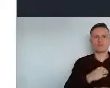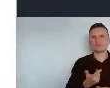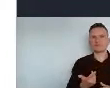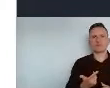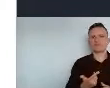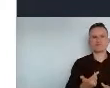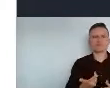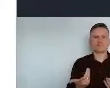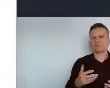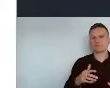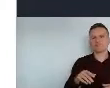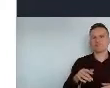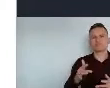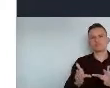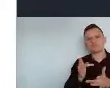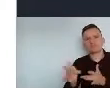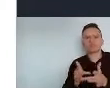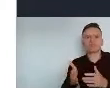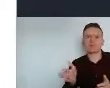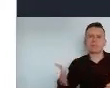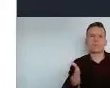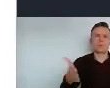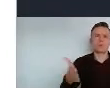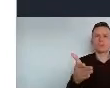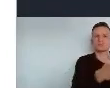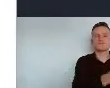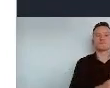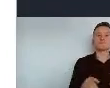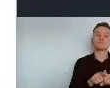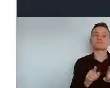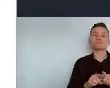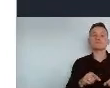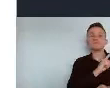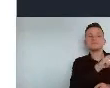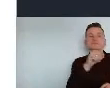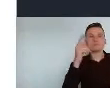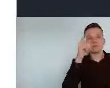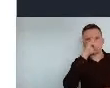Nasi mieszkańcy również korzystają z różnych ścieżek biegowych,